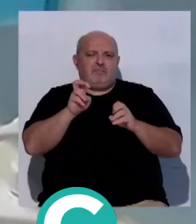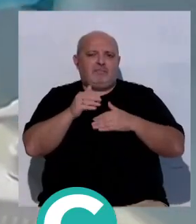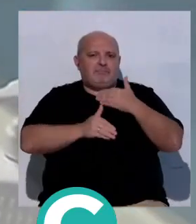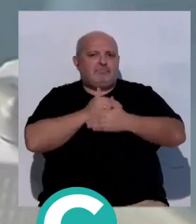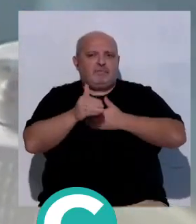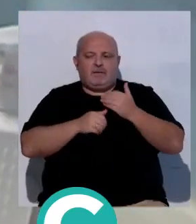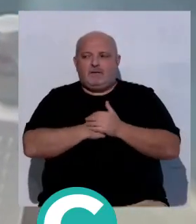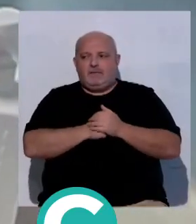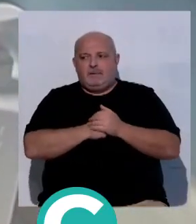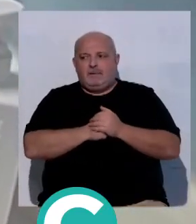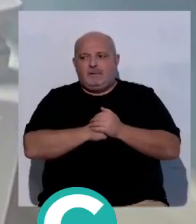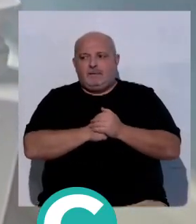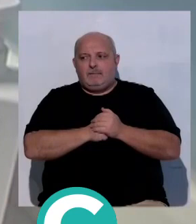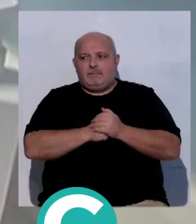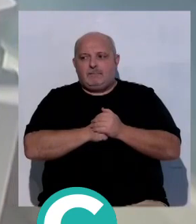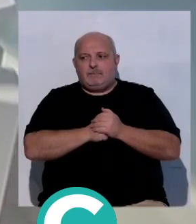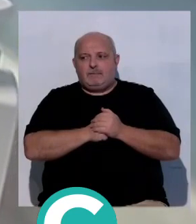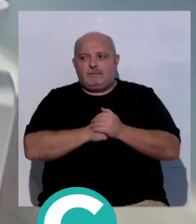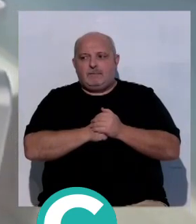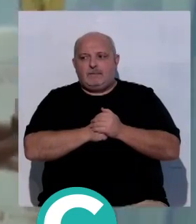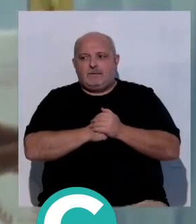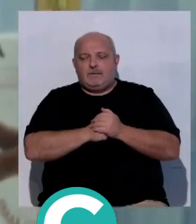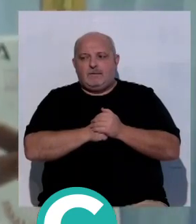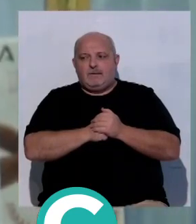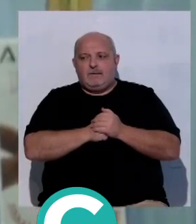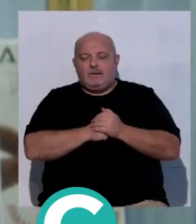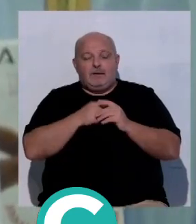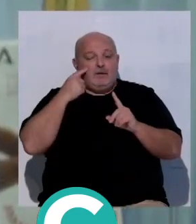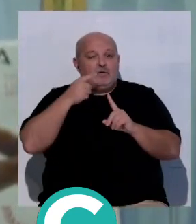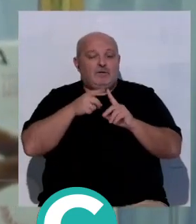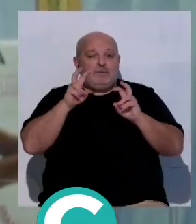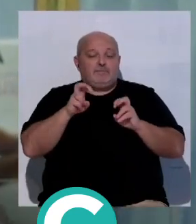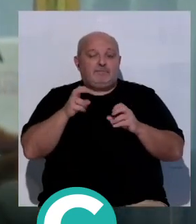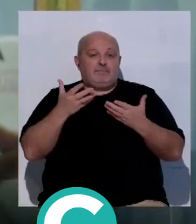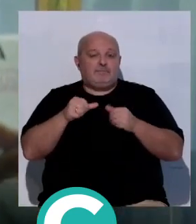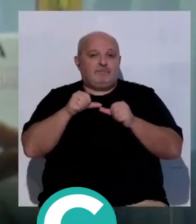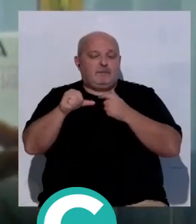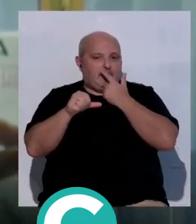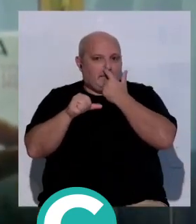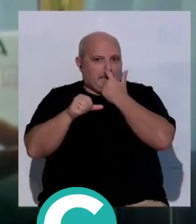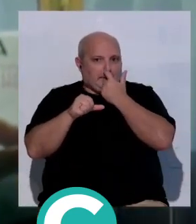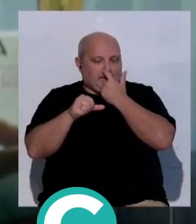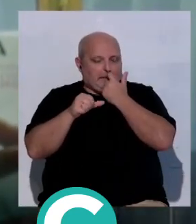campaña de vacunación y previa comunicación del Sas el objetivo principal es eh sacar de